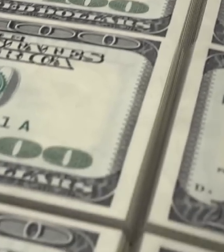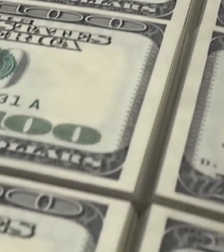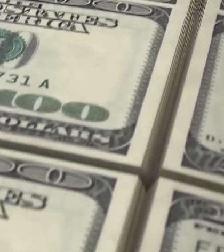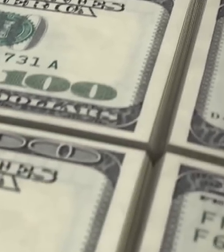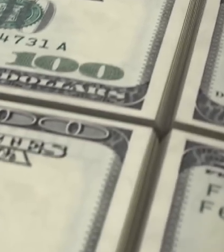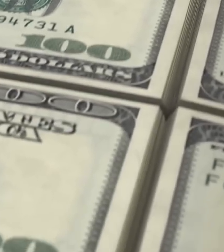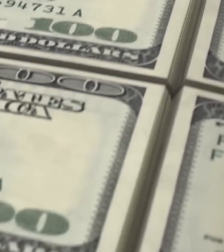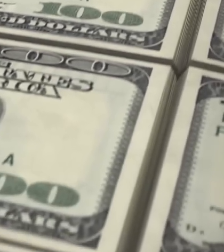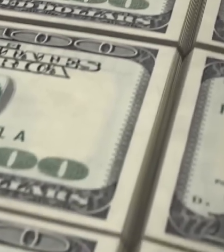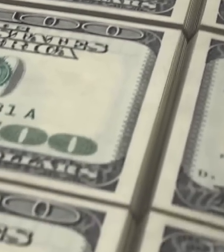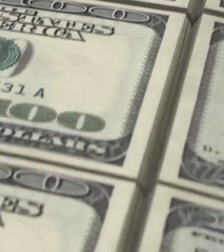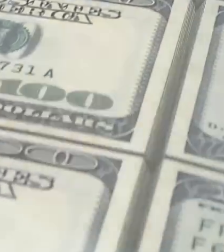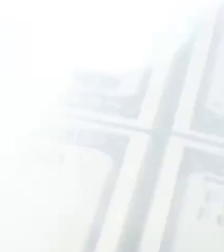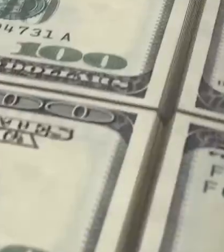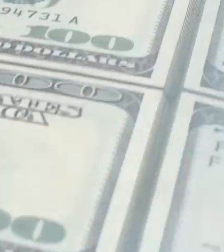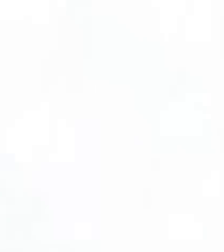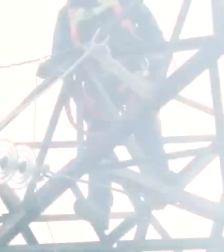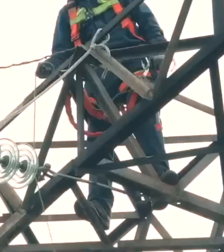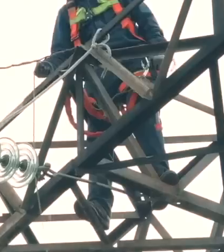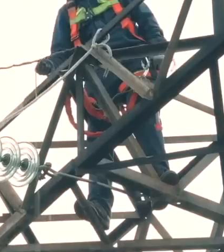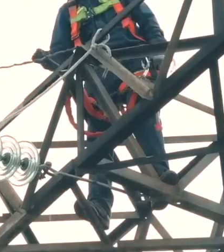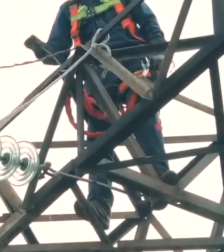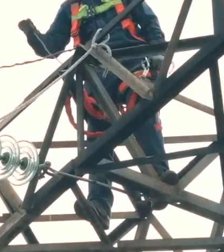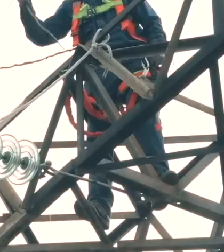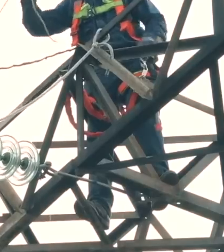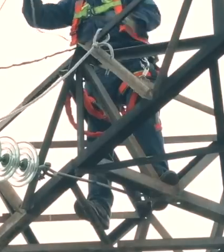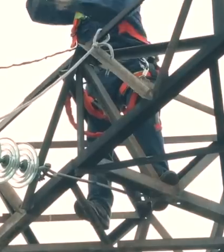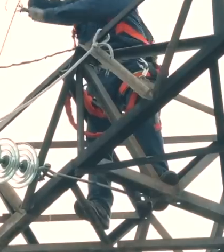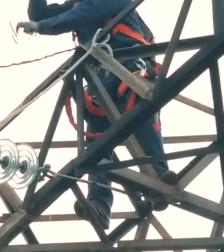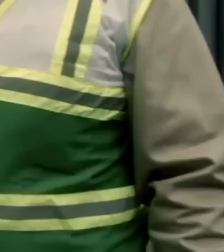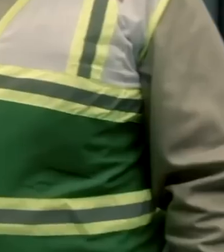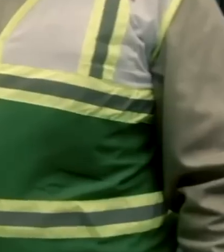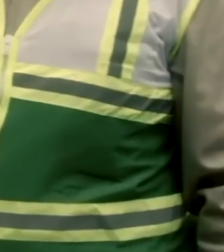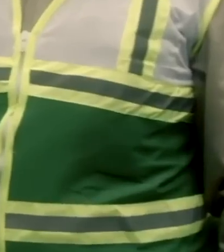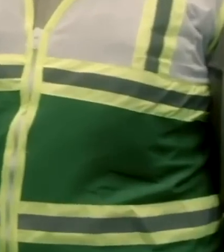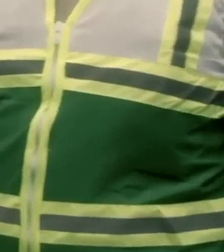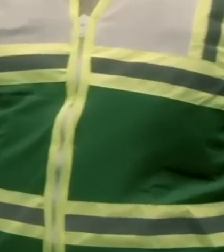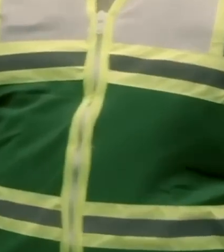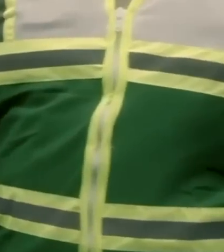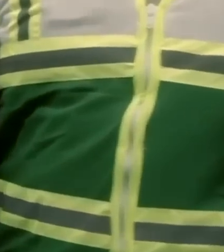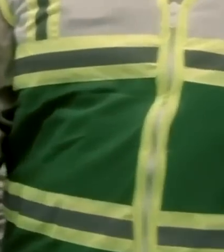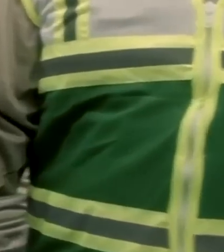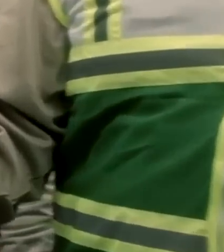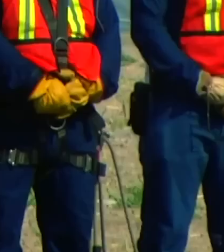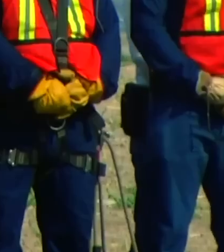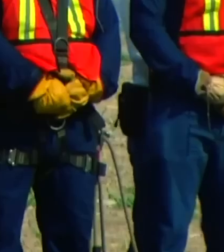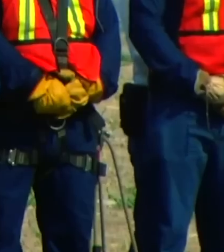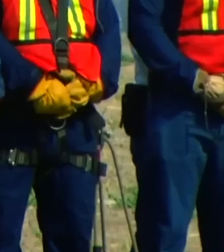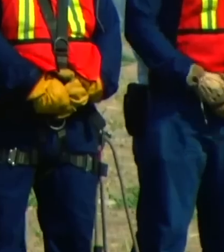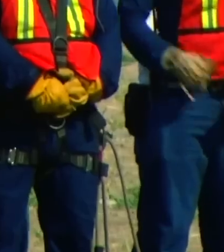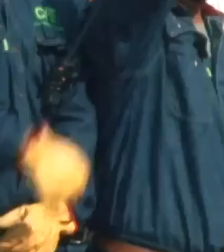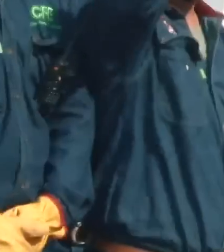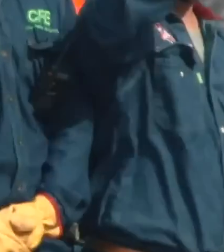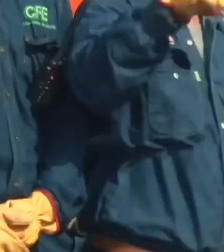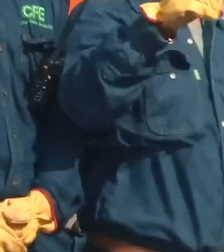dólares para fortalecer la generación transmisión y distribución de la electricidad en todo